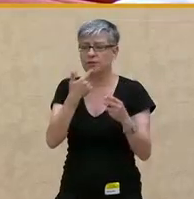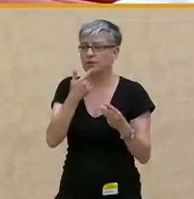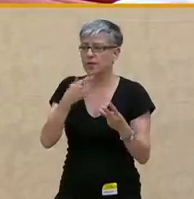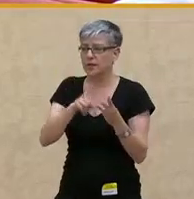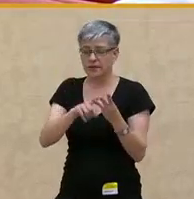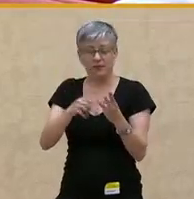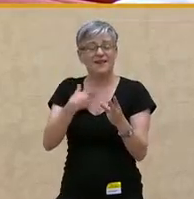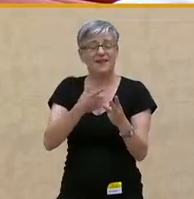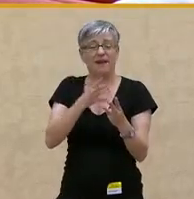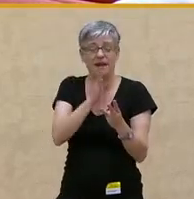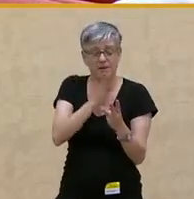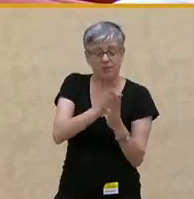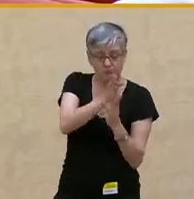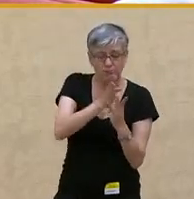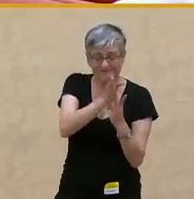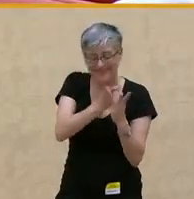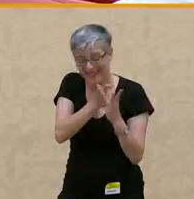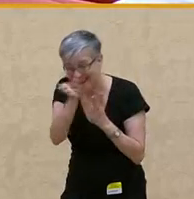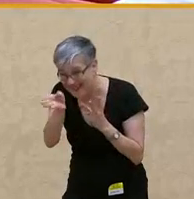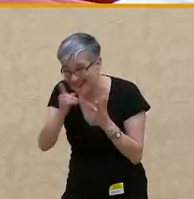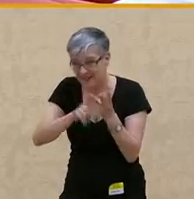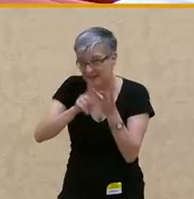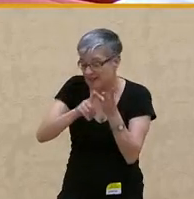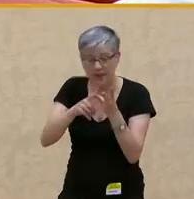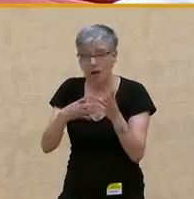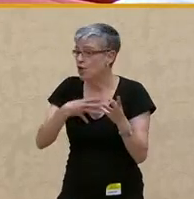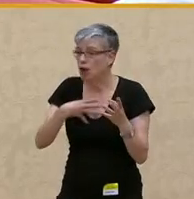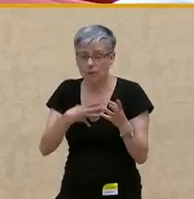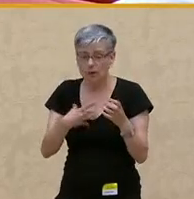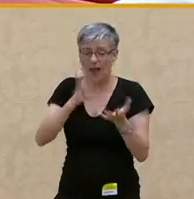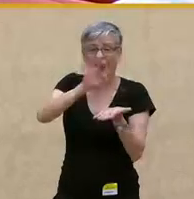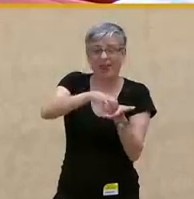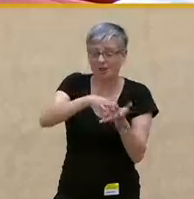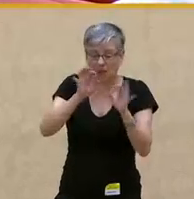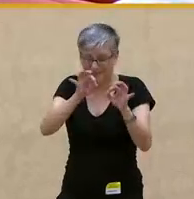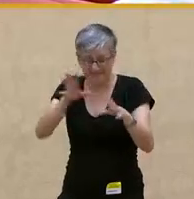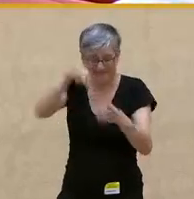esa tercera rama, de persona que no pueden estar en ciertos centros porque necesitan un centro